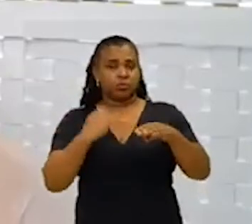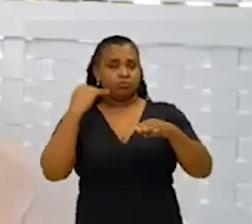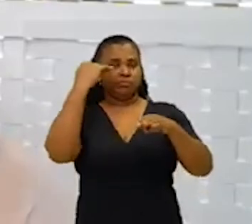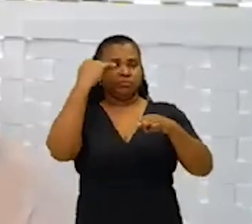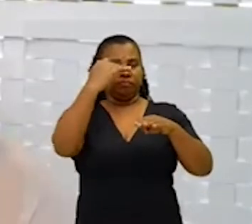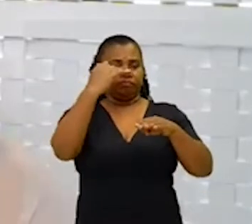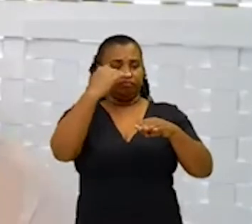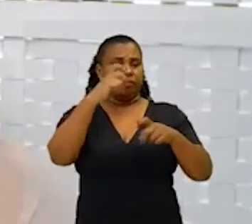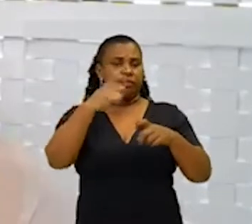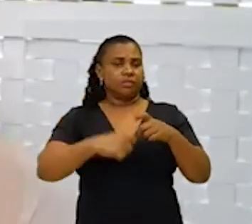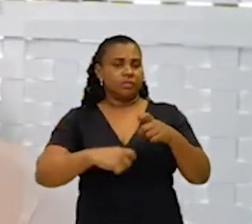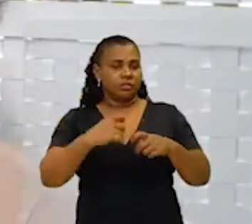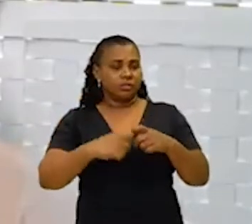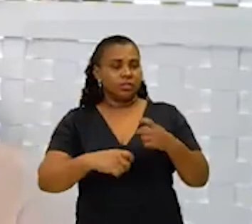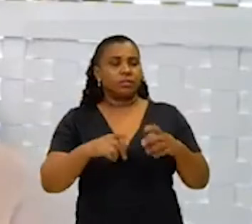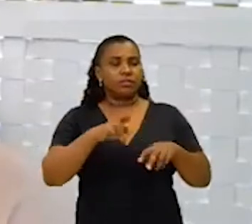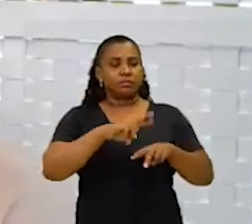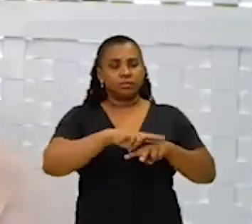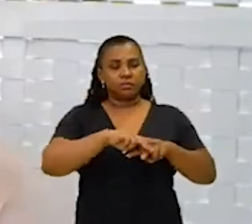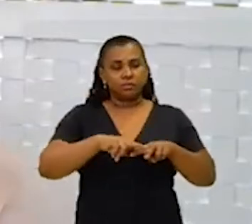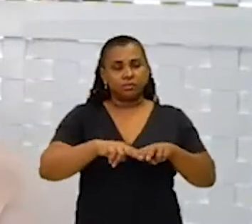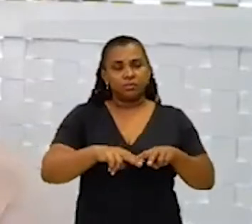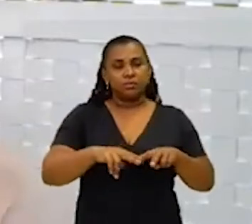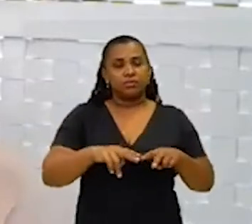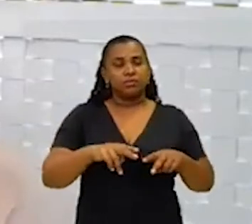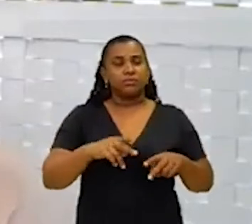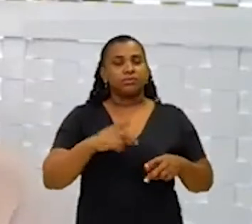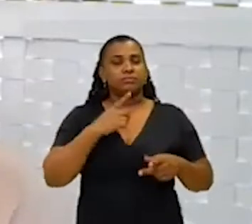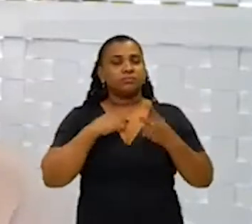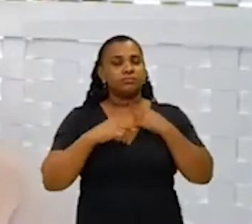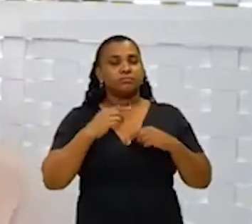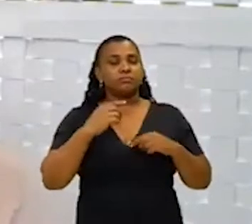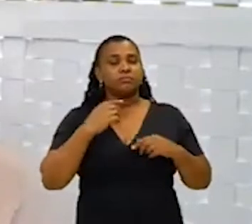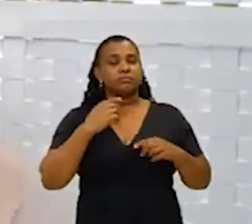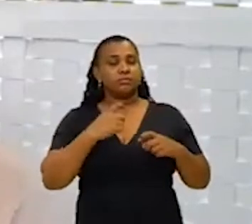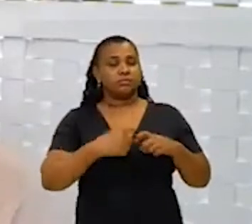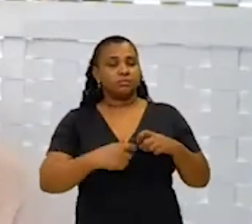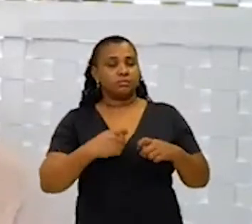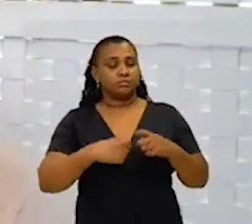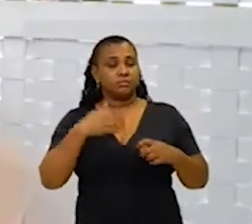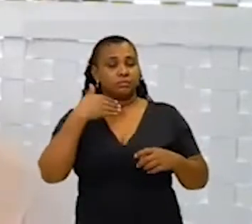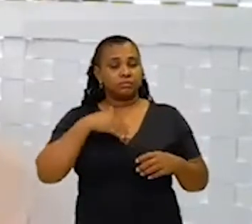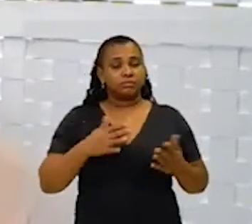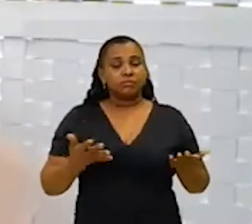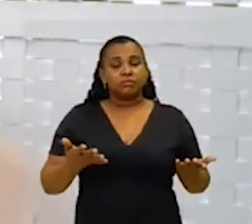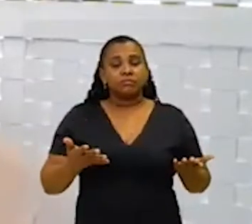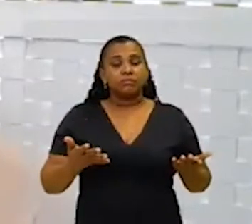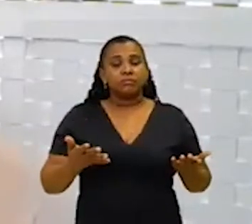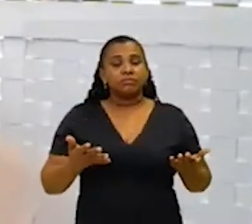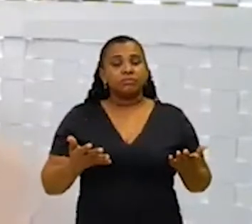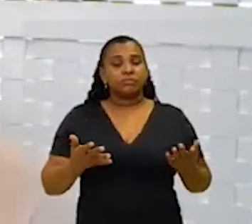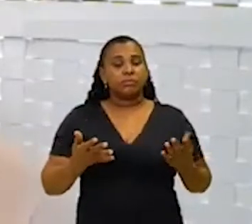e orientação sexual e Fundamental práticas cotidianas de invisibilização e segmentação